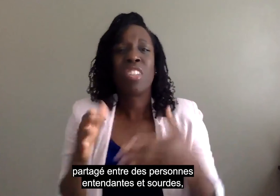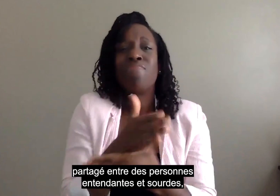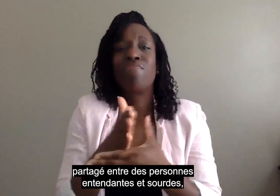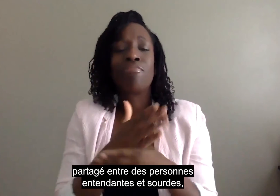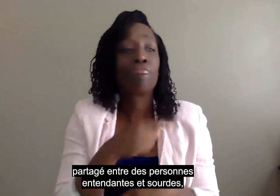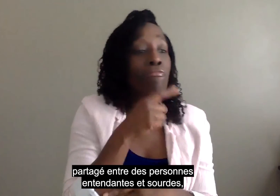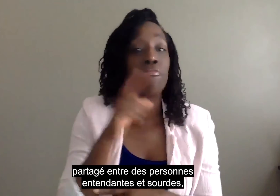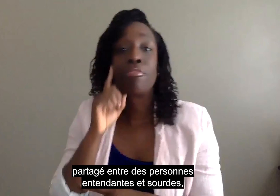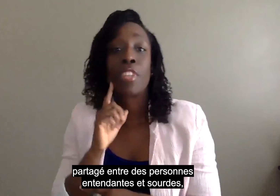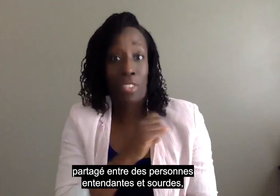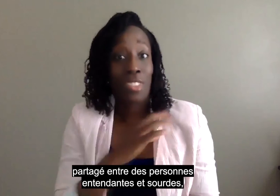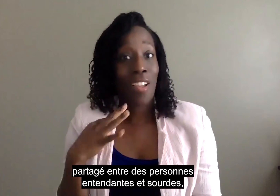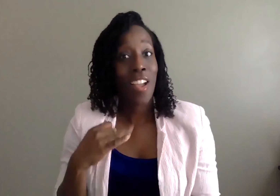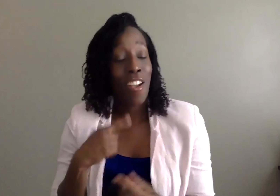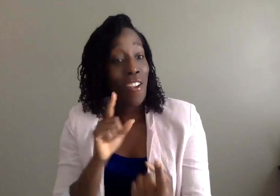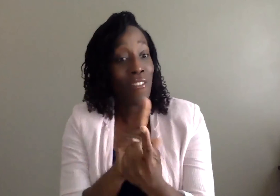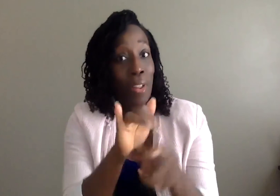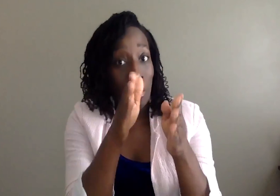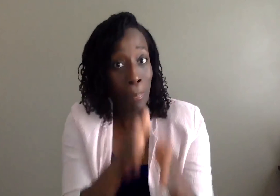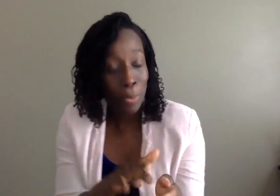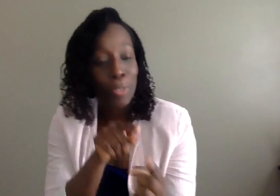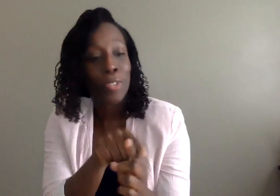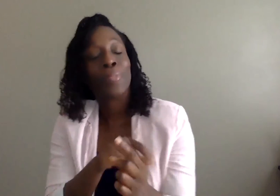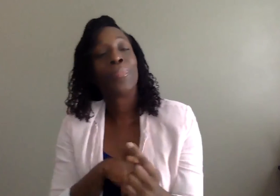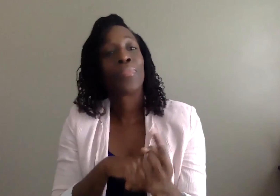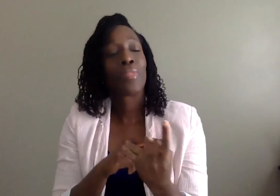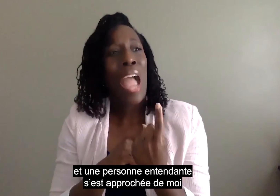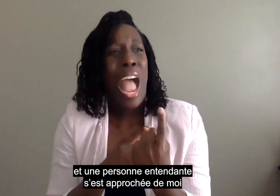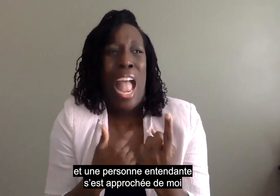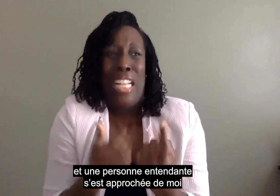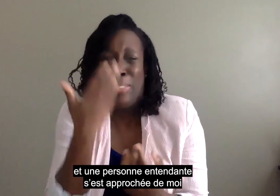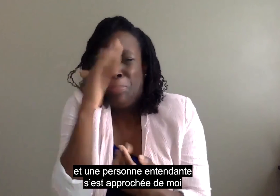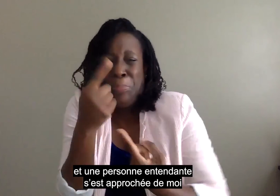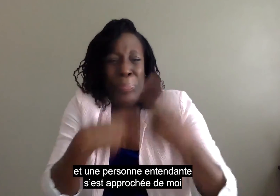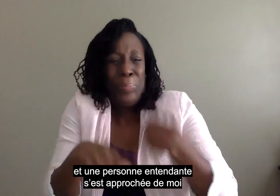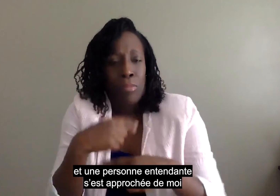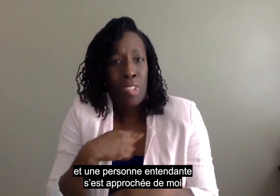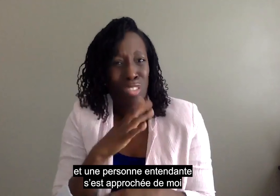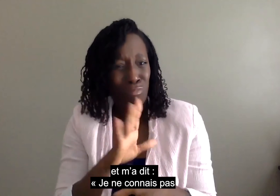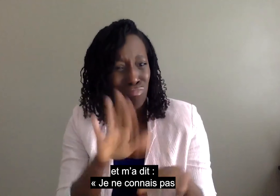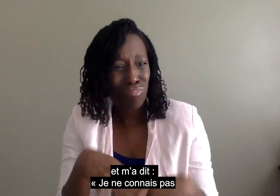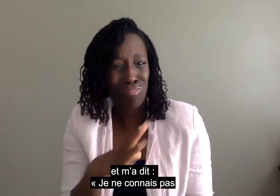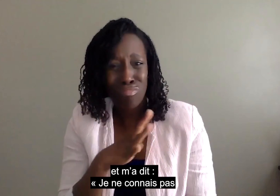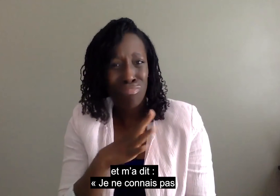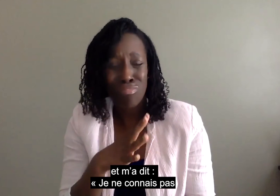ou en tentant de converser. » Cette personne a fait un effort